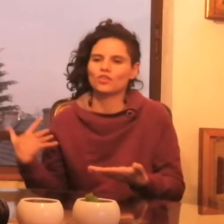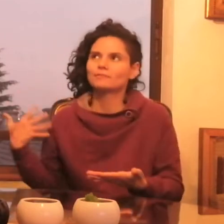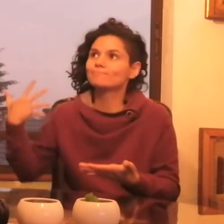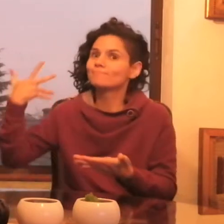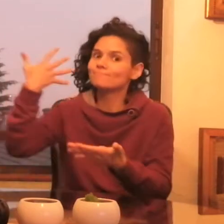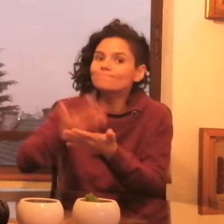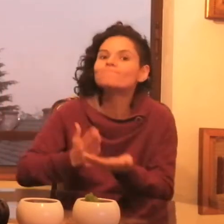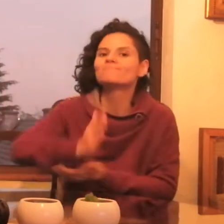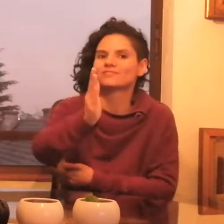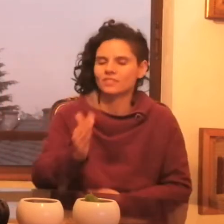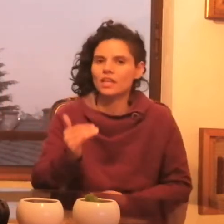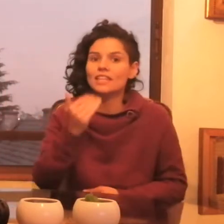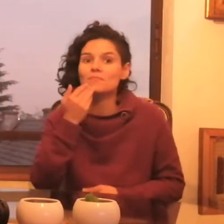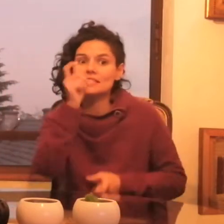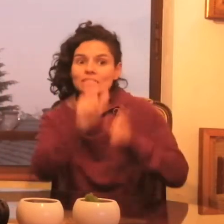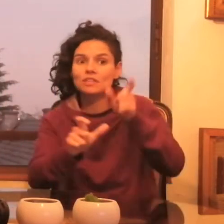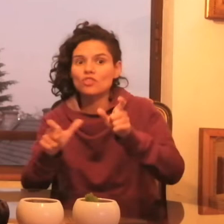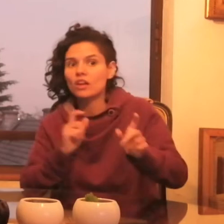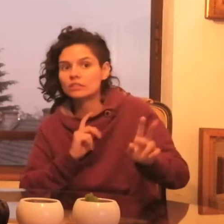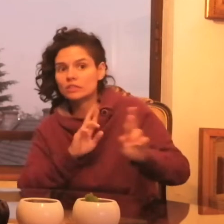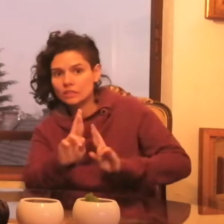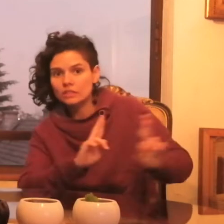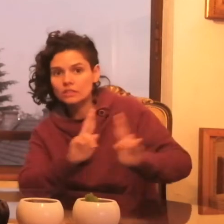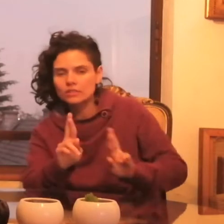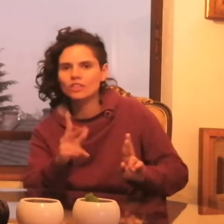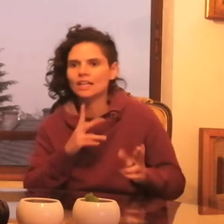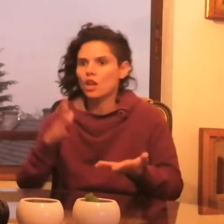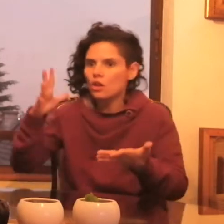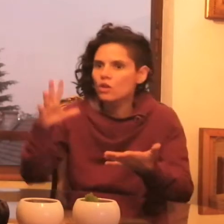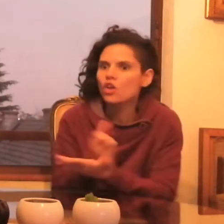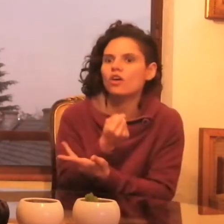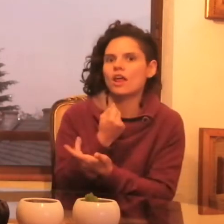el trato con la gente, el conseguir las cosas